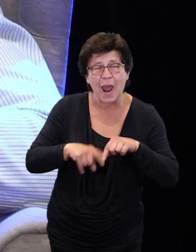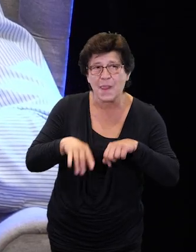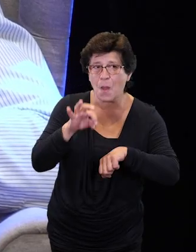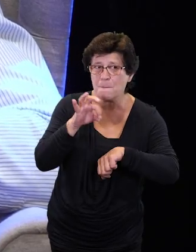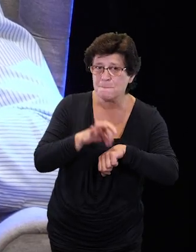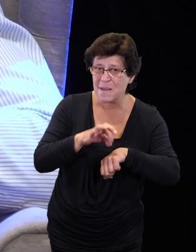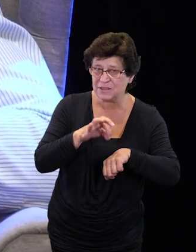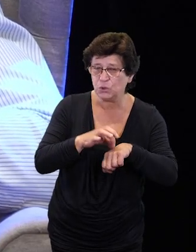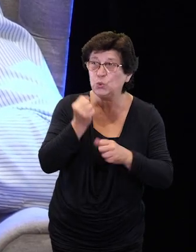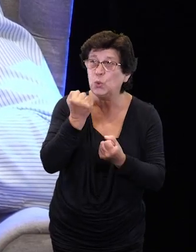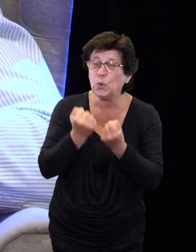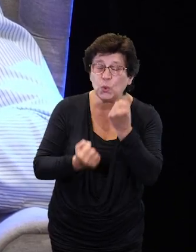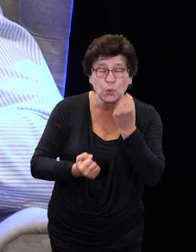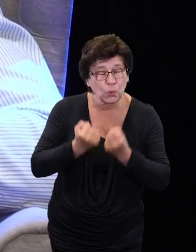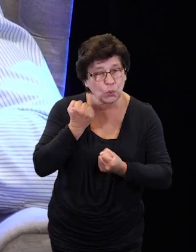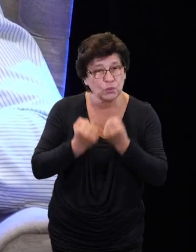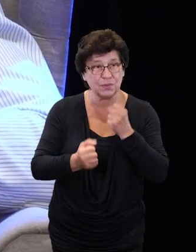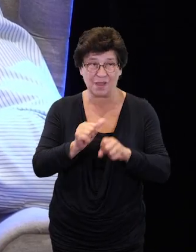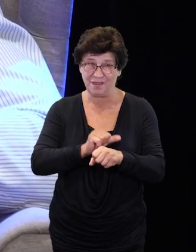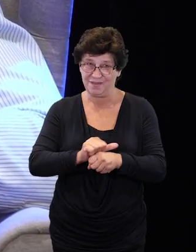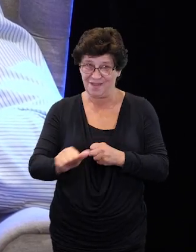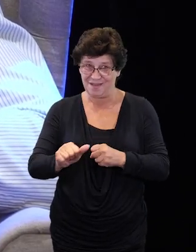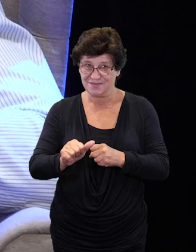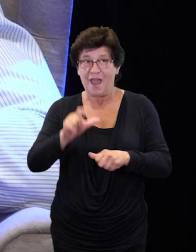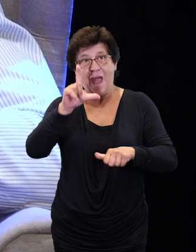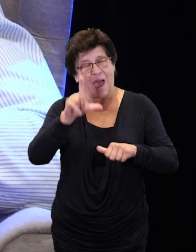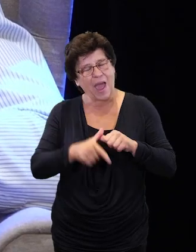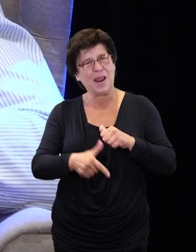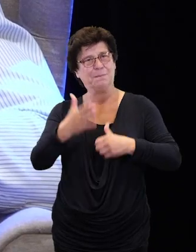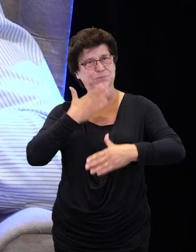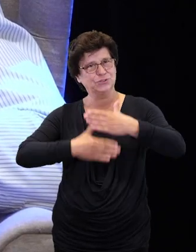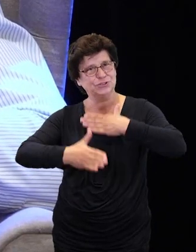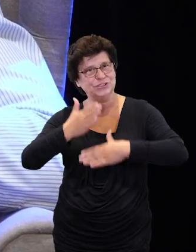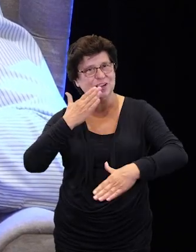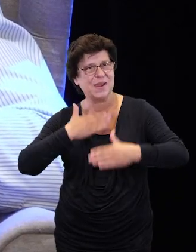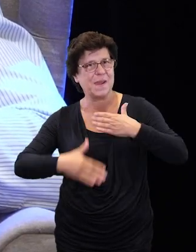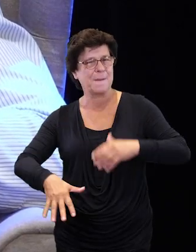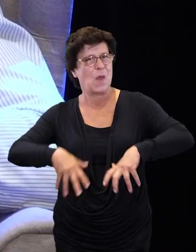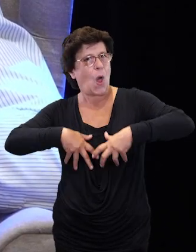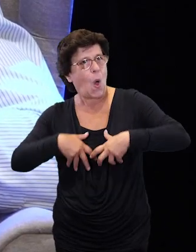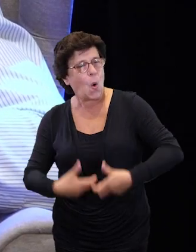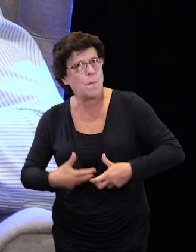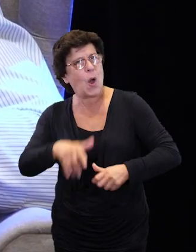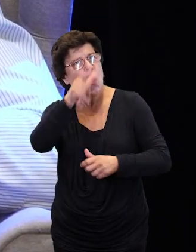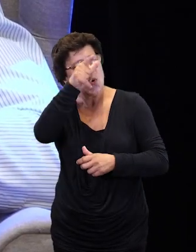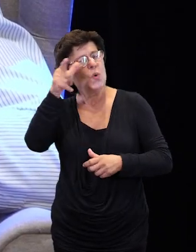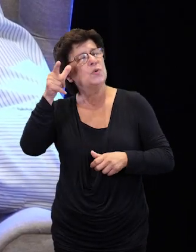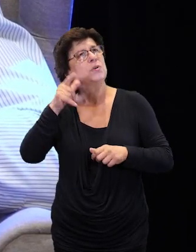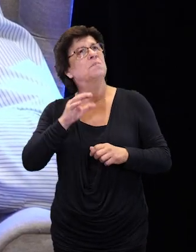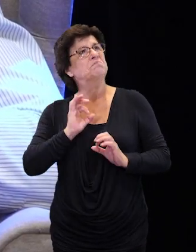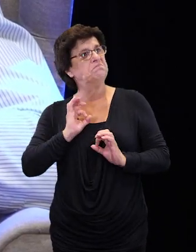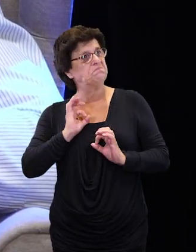w sposób przystępny, łatwy, przyjemny, czasem humorystyczny, żeby ludzie zaakceptowali, że ta poważna medycyna